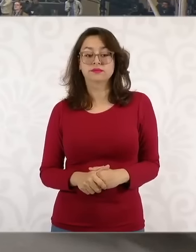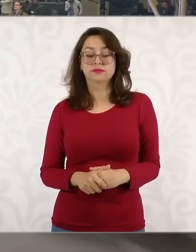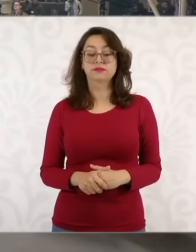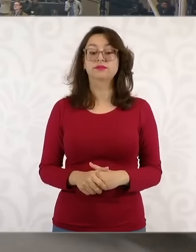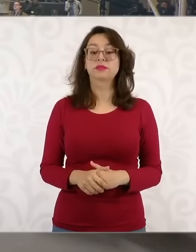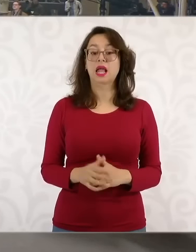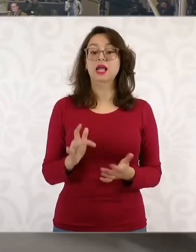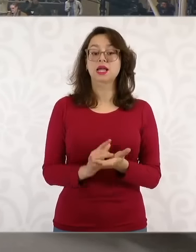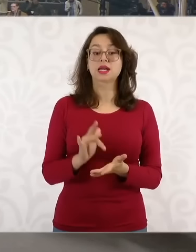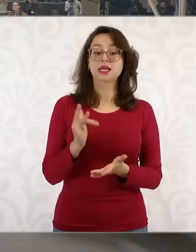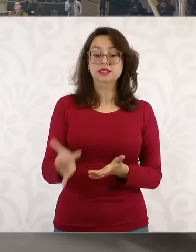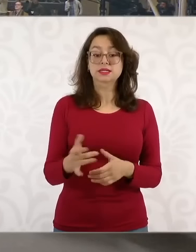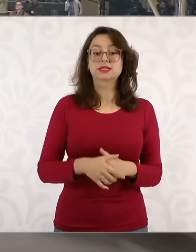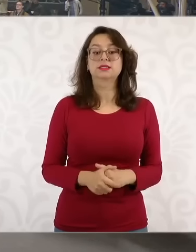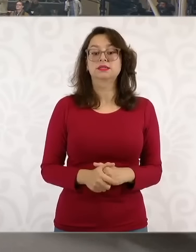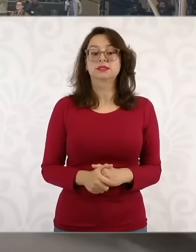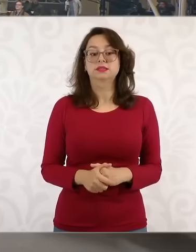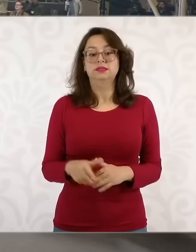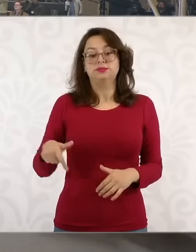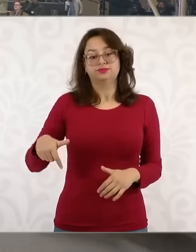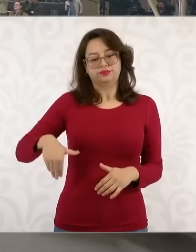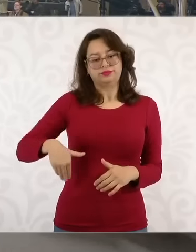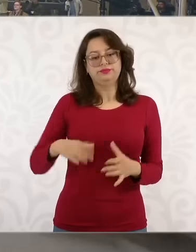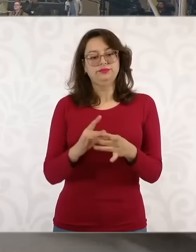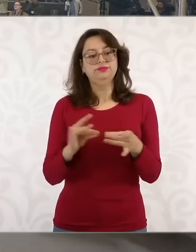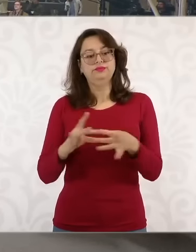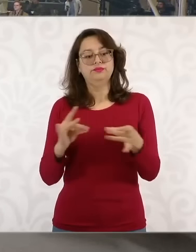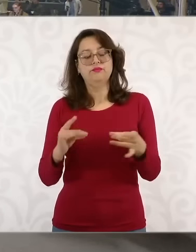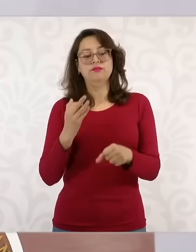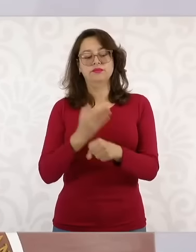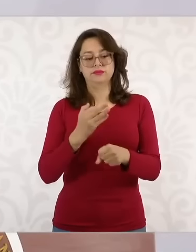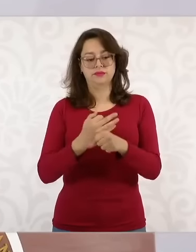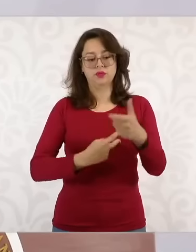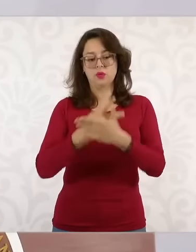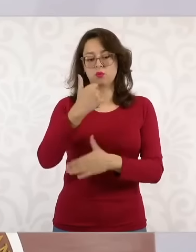gracias. Eh, como lo mencioné, esta es la parte de proyectos privados que también generan,